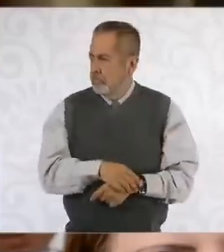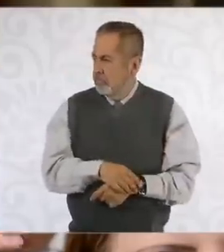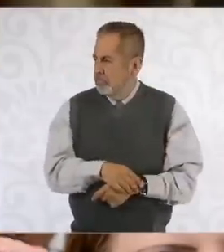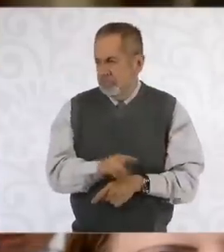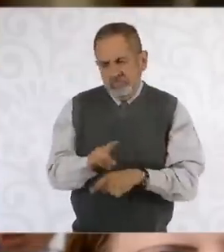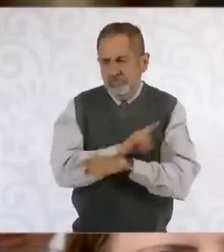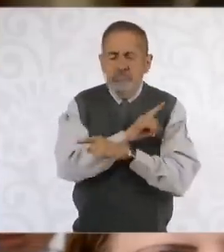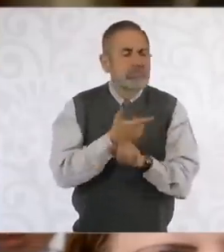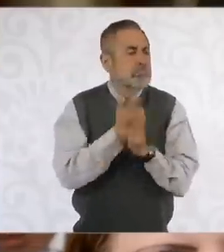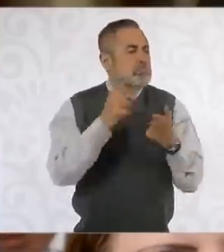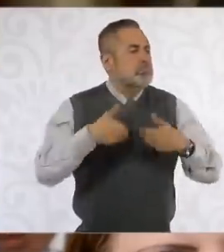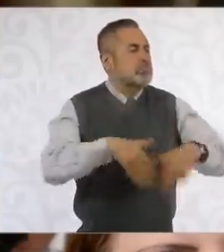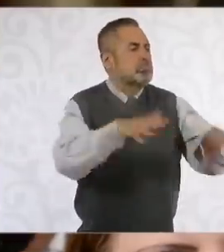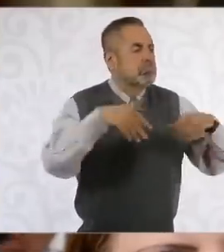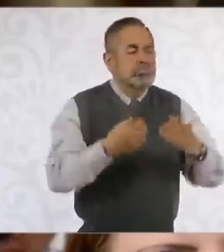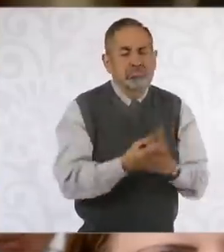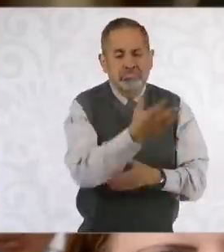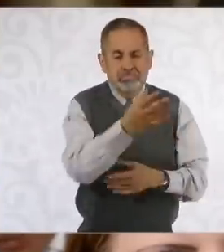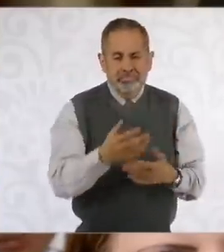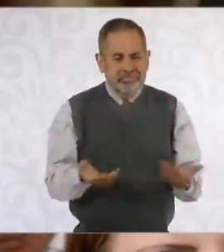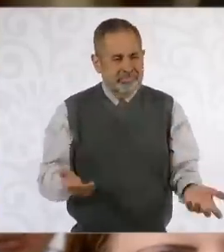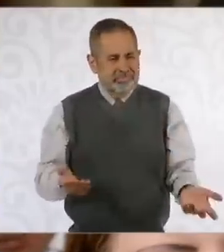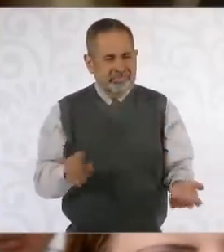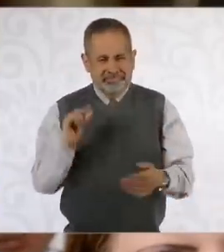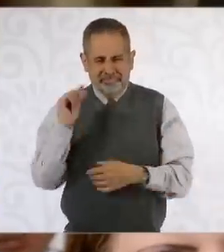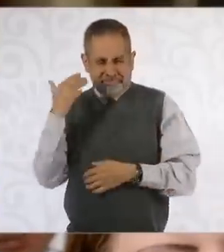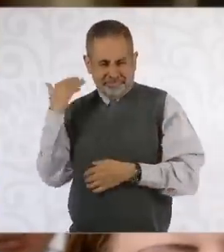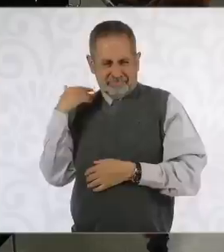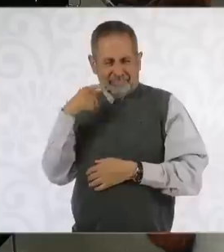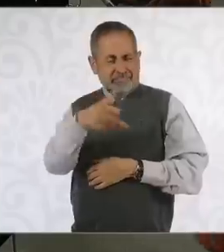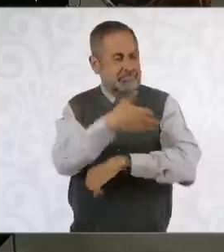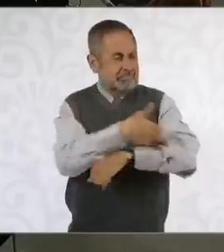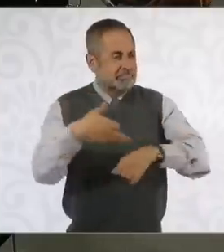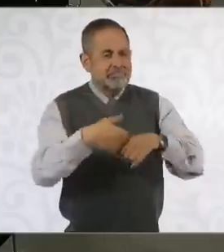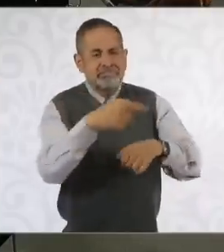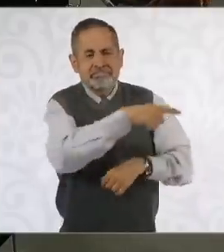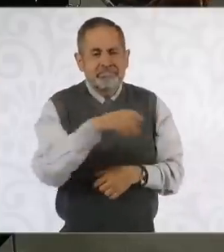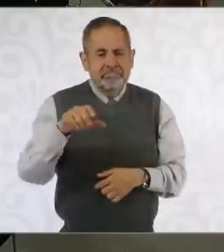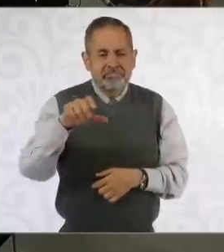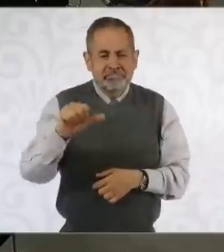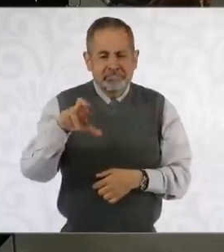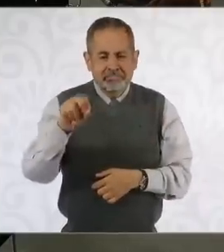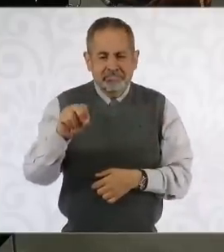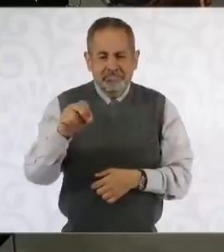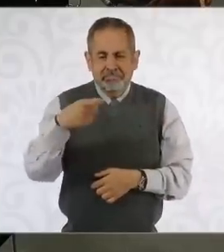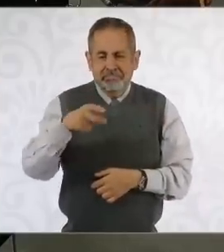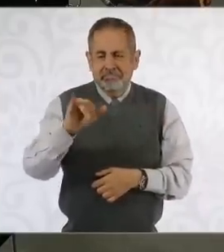se sigue dando de hecho un familiar hace No mucho de de Caro Quintero que es un narcotraficante muy